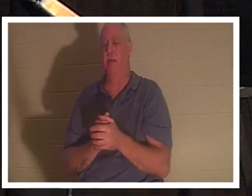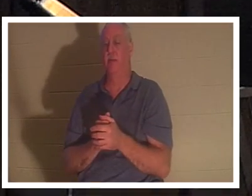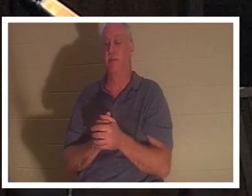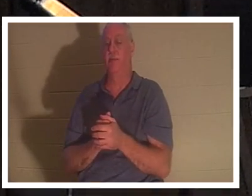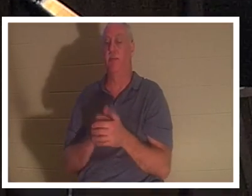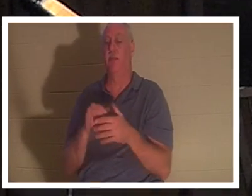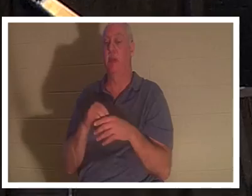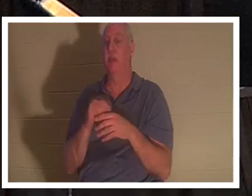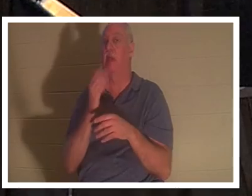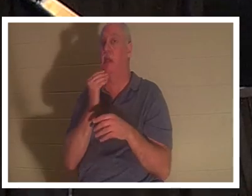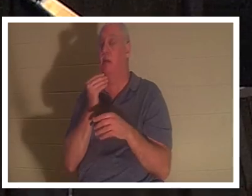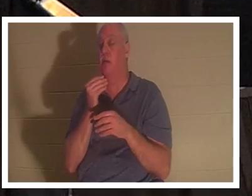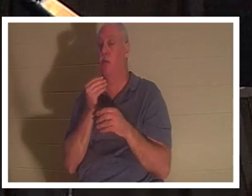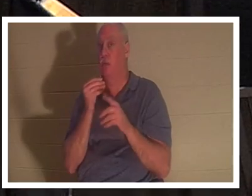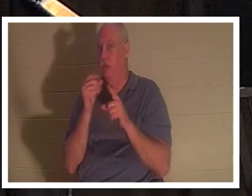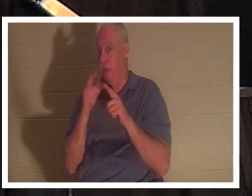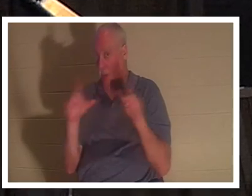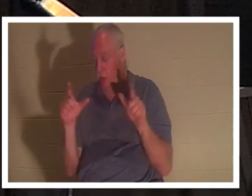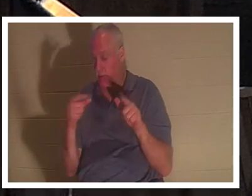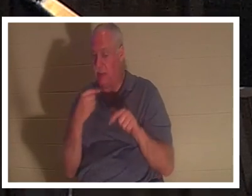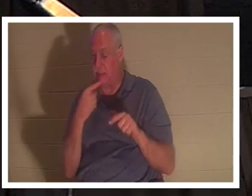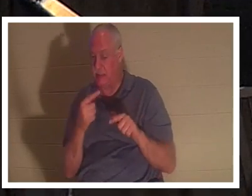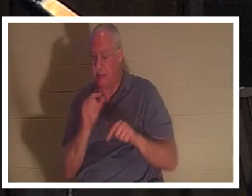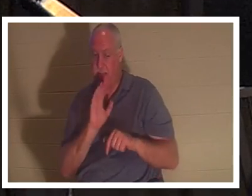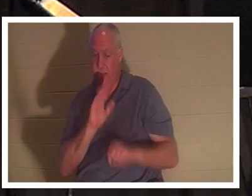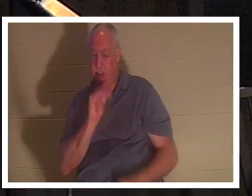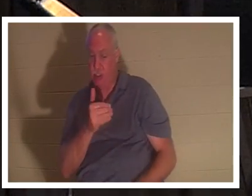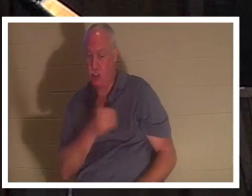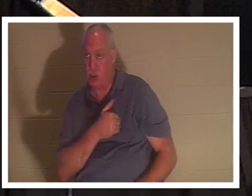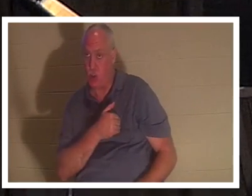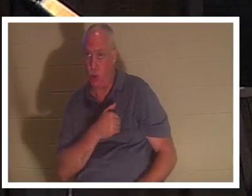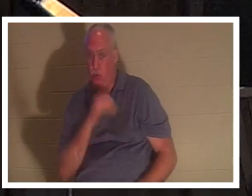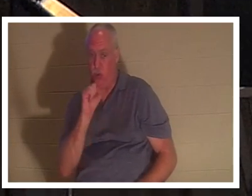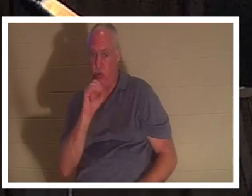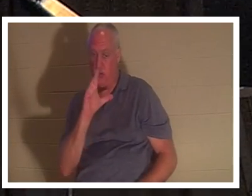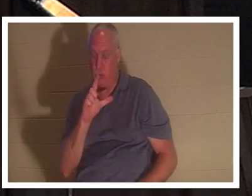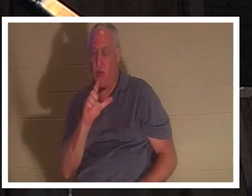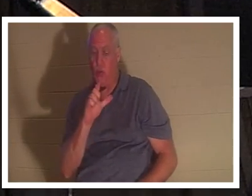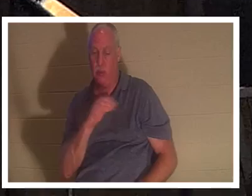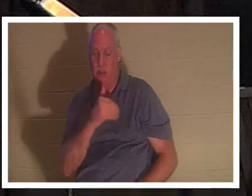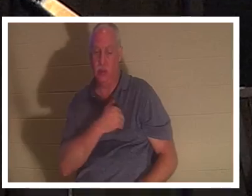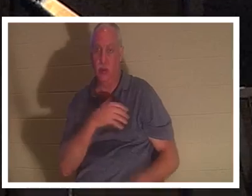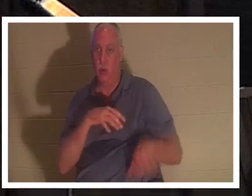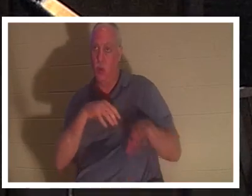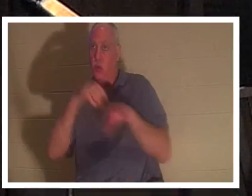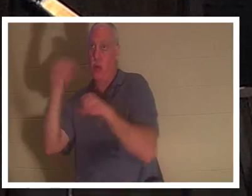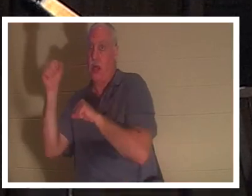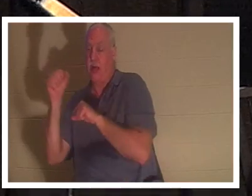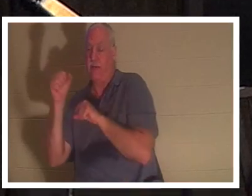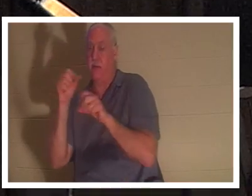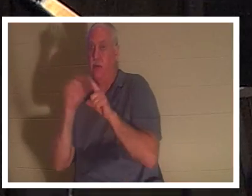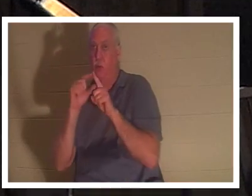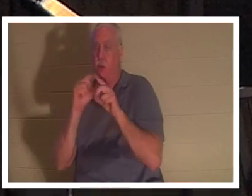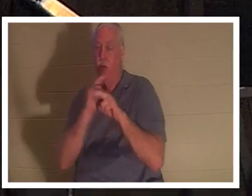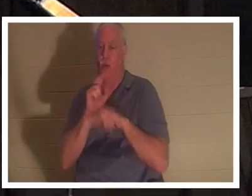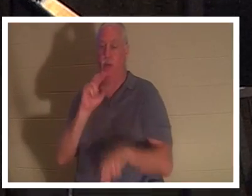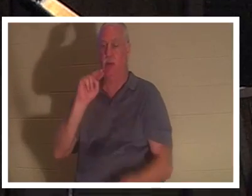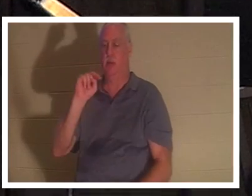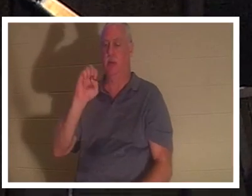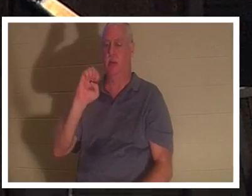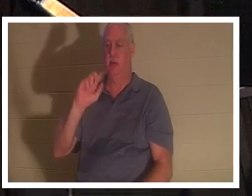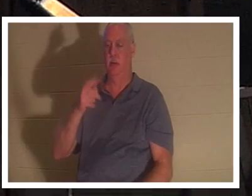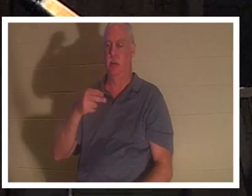文字通り「彼の魂は去った」と書かれており、そこで使われているヘブライ語は「ネフェシュ」、彼の魂は去ったということです。 同じ箇所の 22 節 で